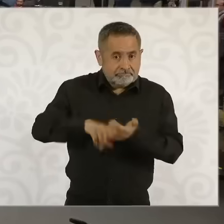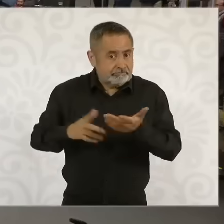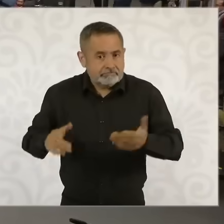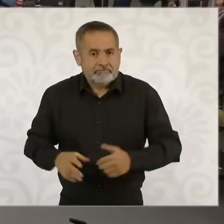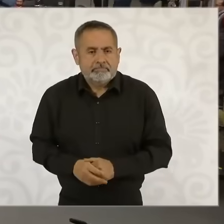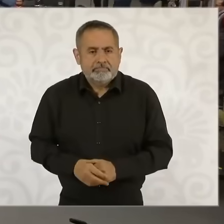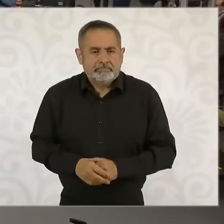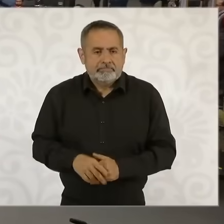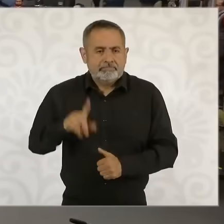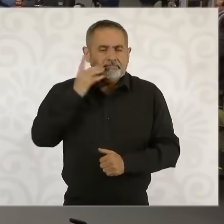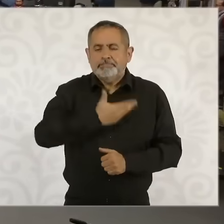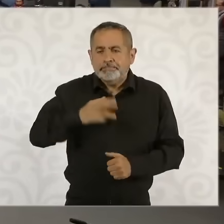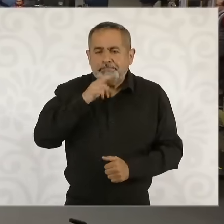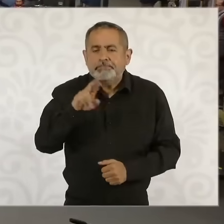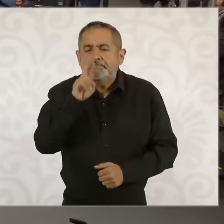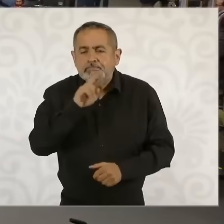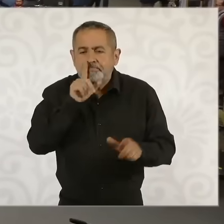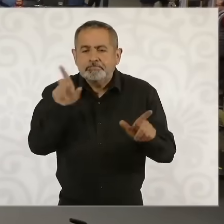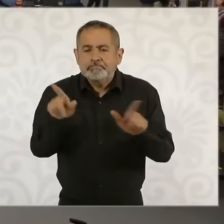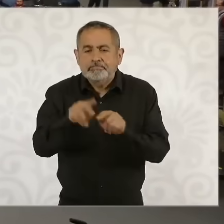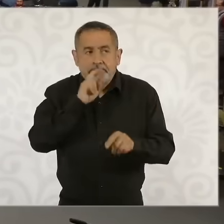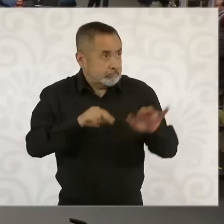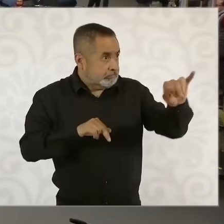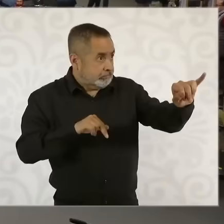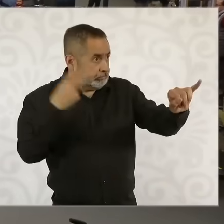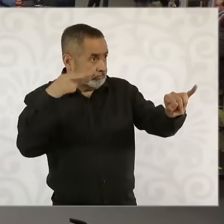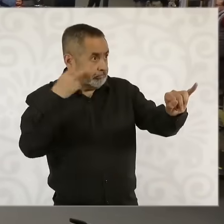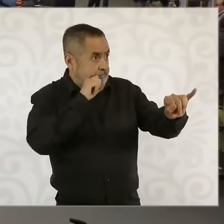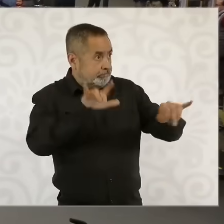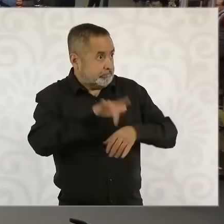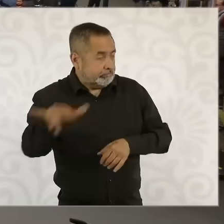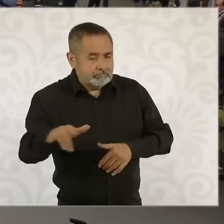Pronto. Sí, está contemplado Veracruz. A ver, miren. Sí. A ver, ¿por qué no pones